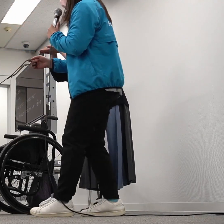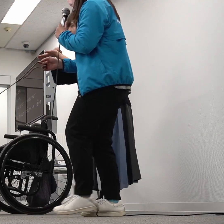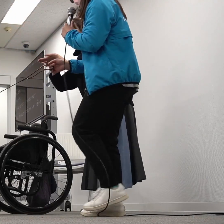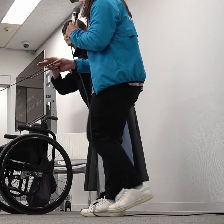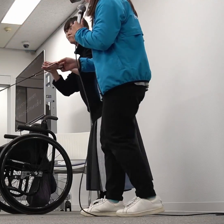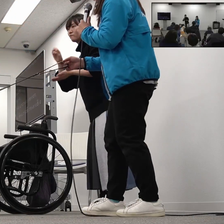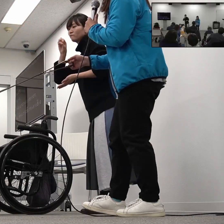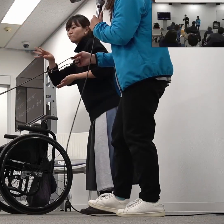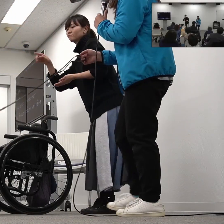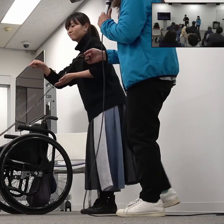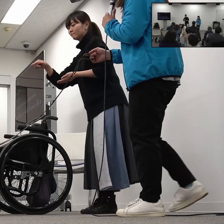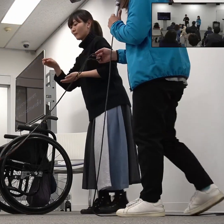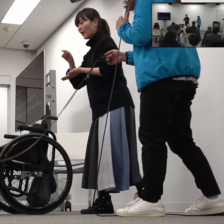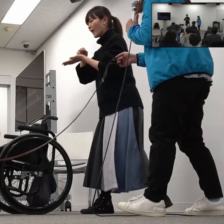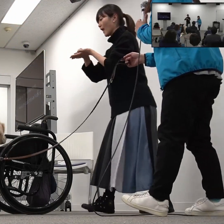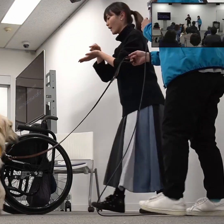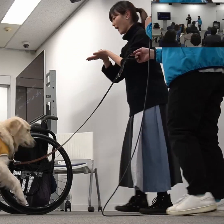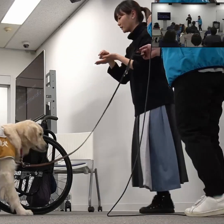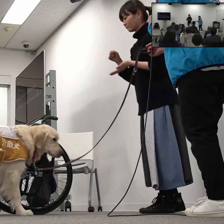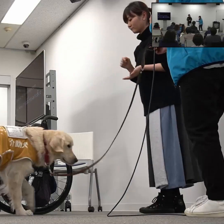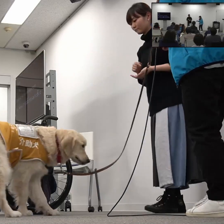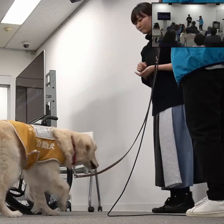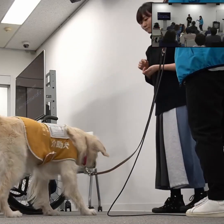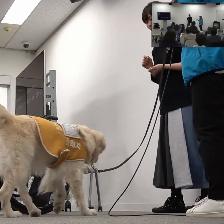「携帯」という指示で携帯を探します